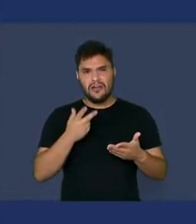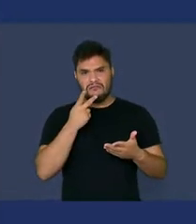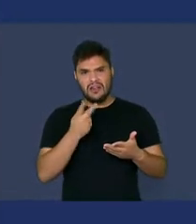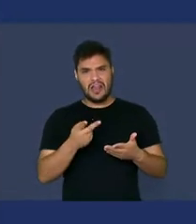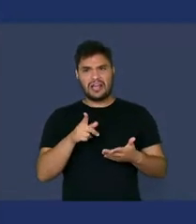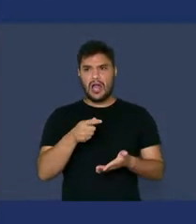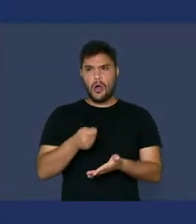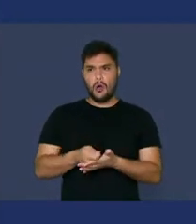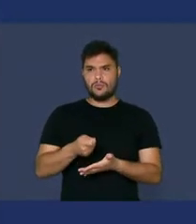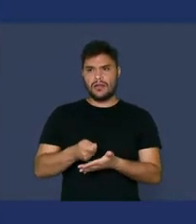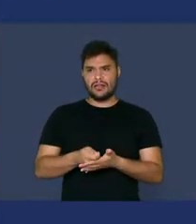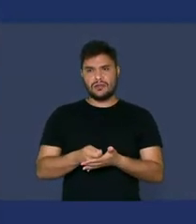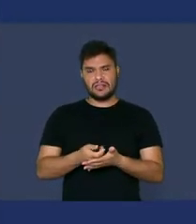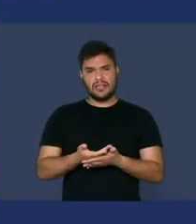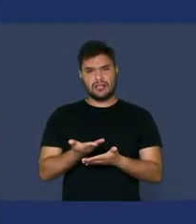RELAÇÃO A PANDEMIA, PORTANTO ESSE ASSUNTO QUE A